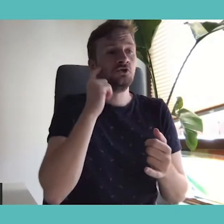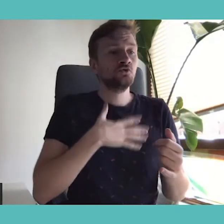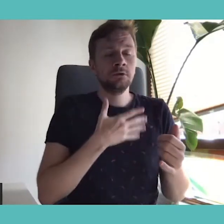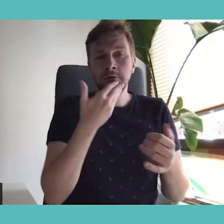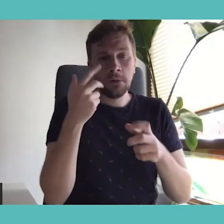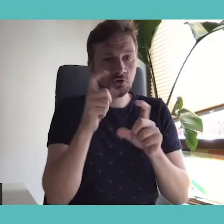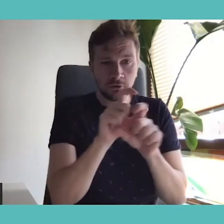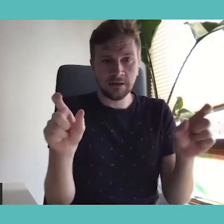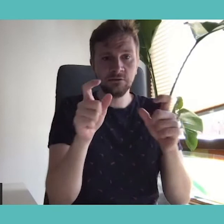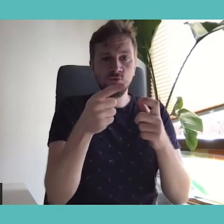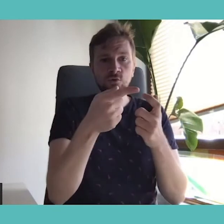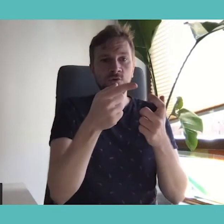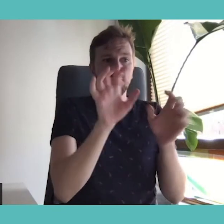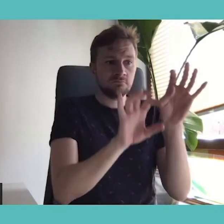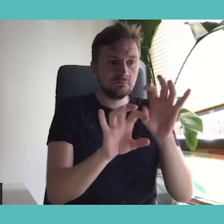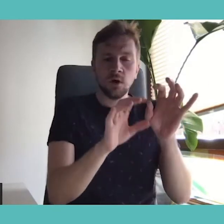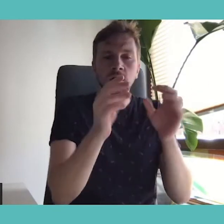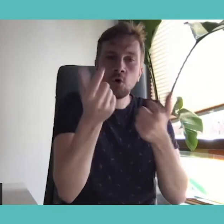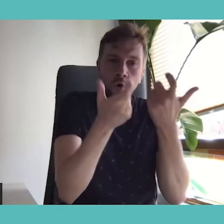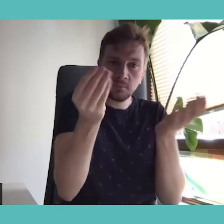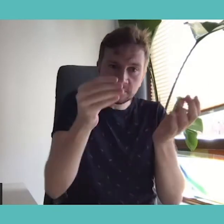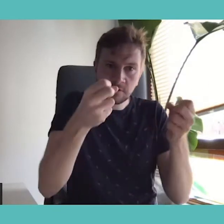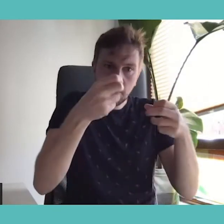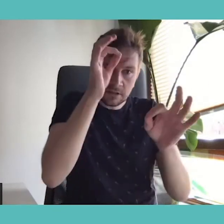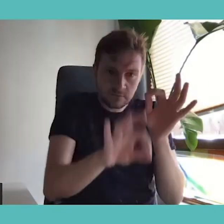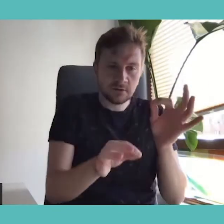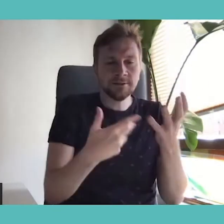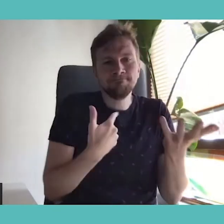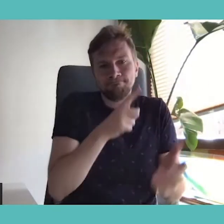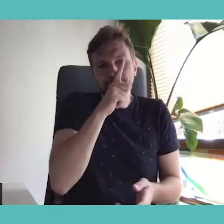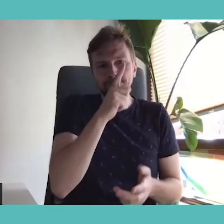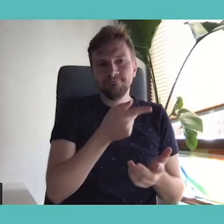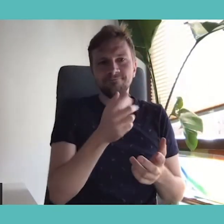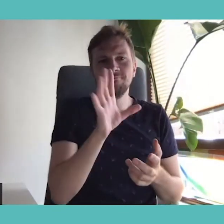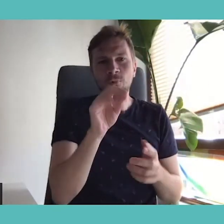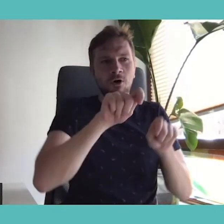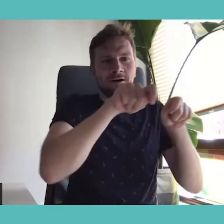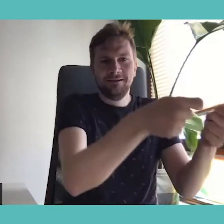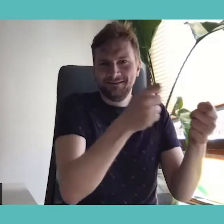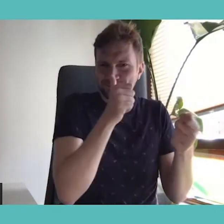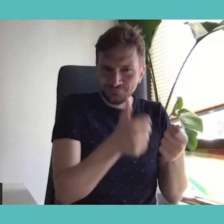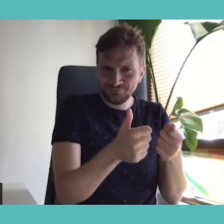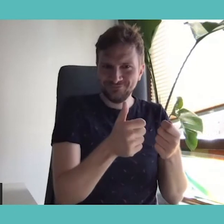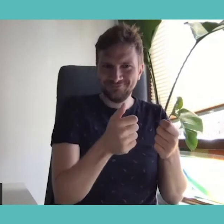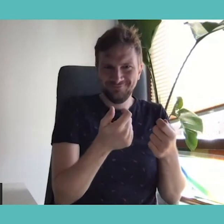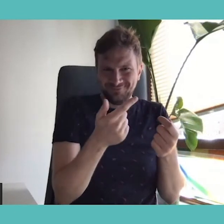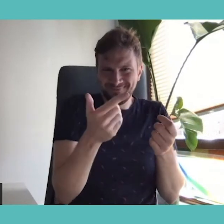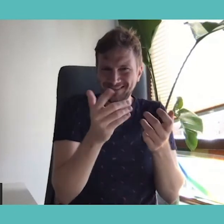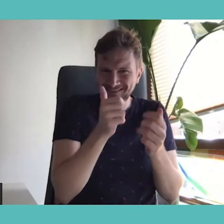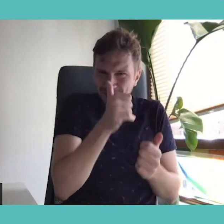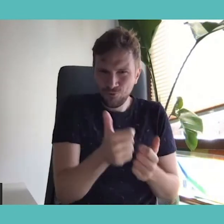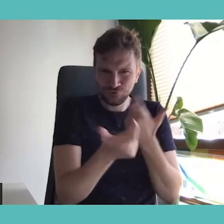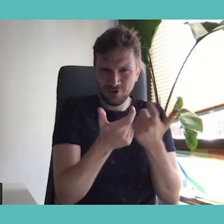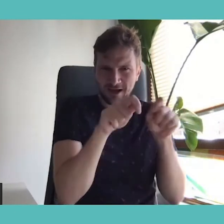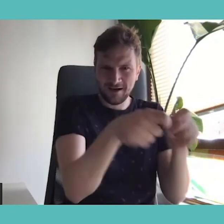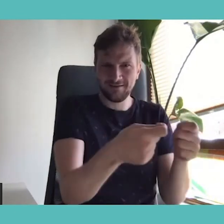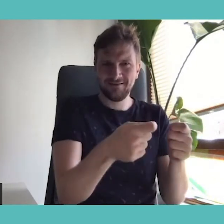Jeśli słyszący nie mają czasu zająć się dokładnie napisami, wystarczy, że napiszą w skrócie. Nie możemy nikogo zmuszać.